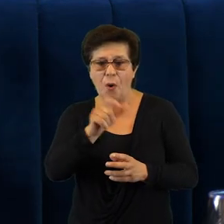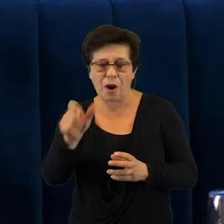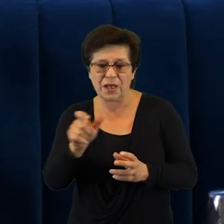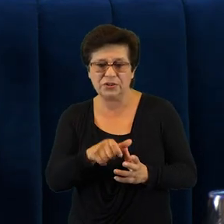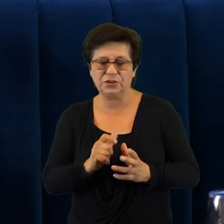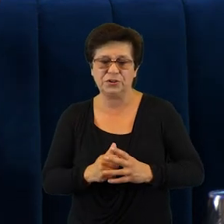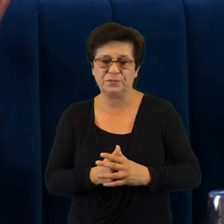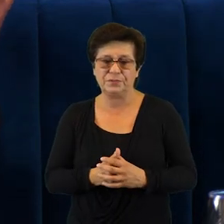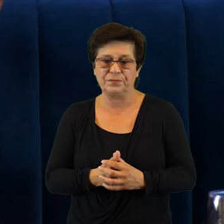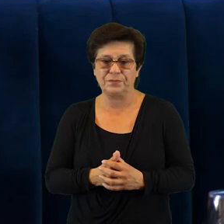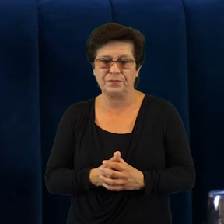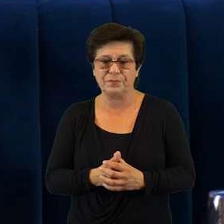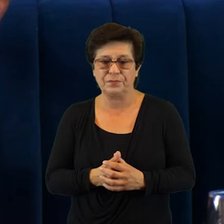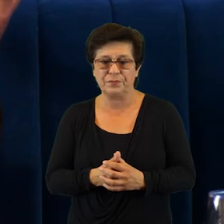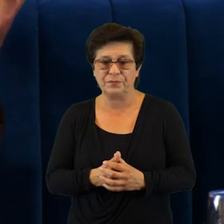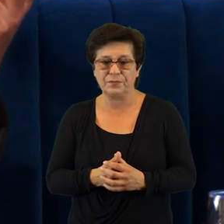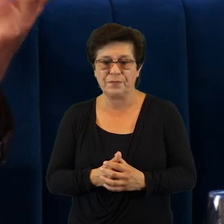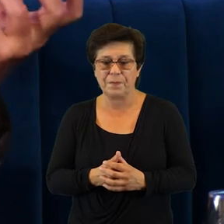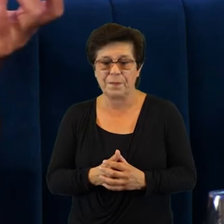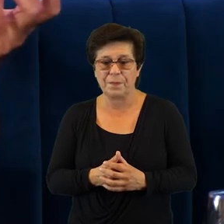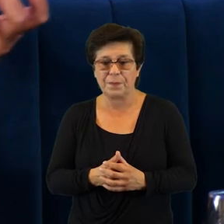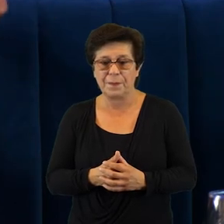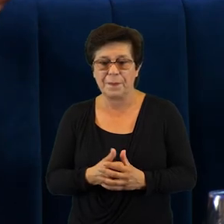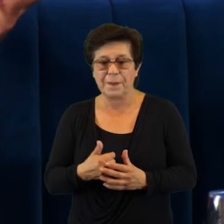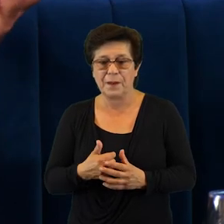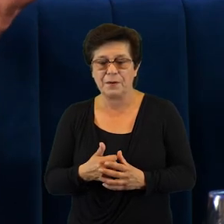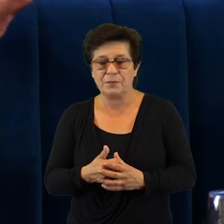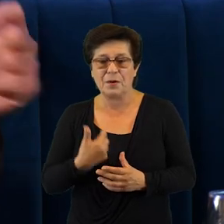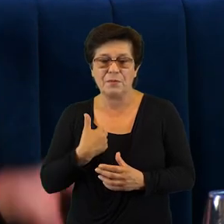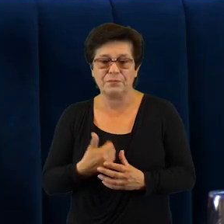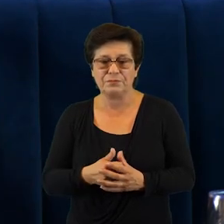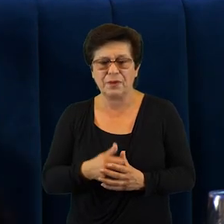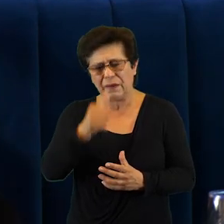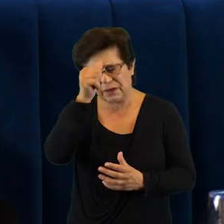typu Bloch, Bułhakow, Mandelsztam i tak dalej.